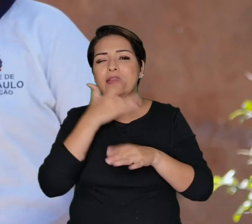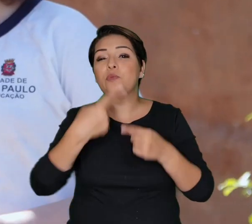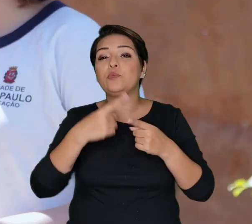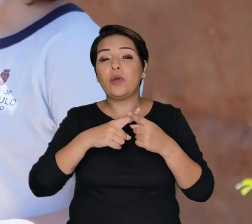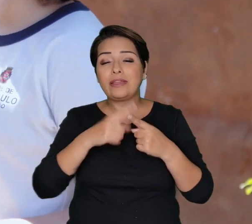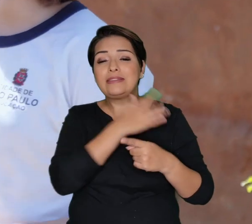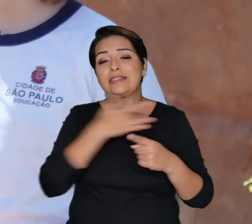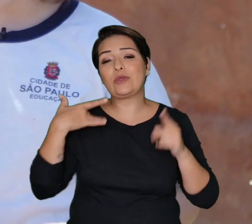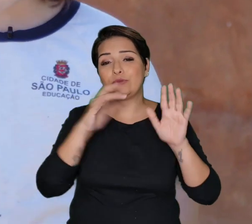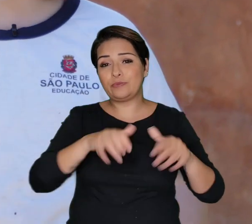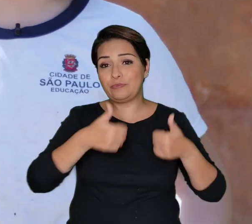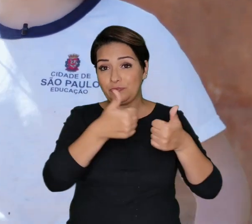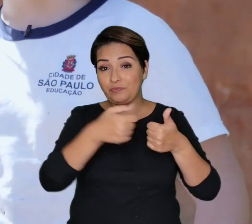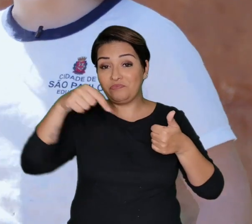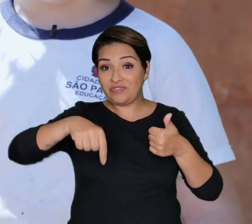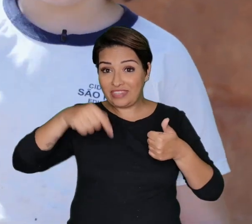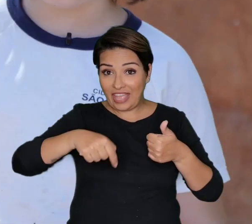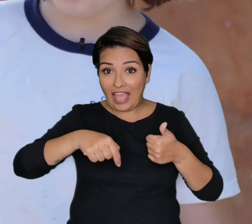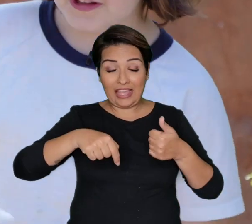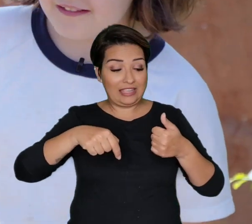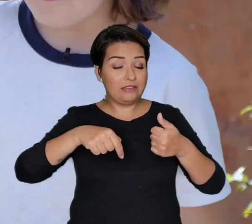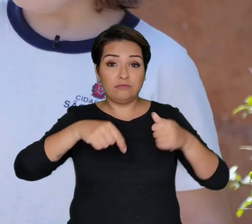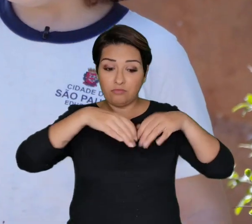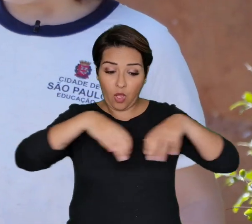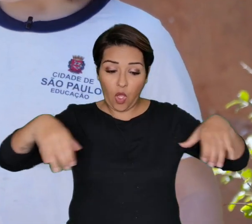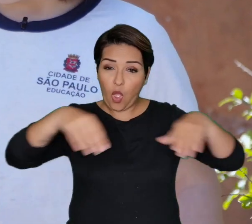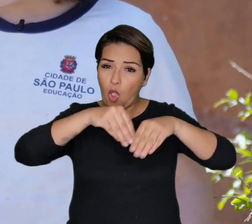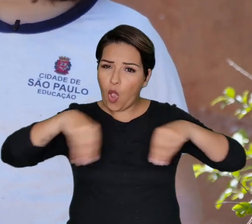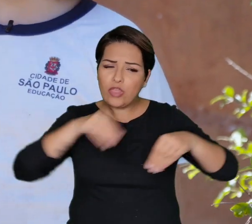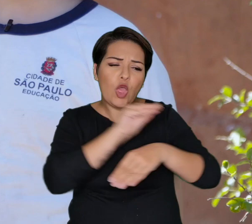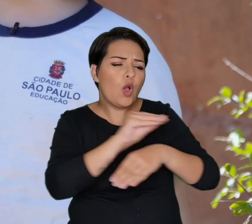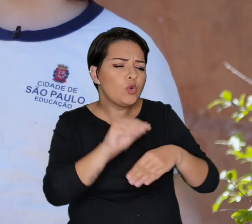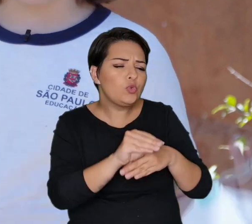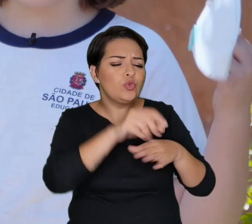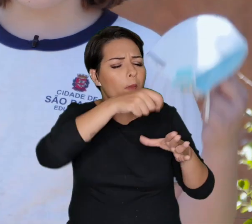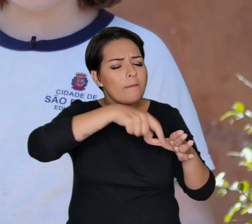Aqui na horta eu rego, eu planto, eu cuido dela.